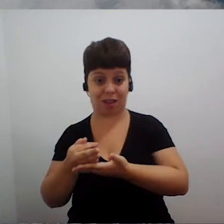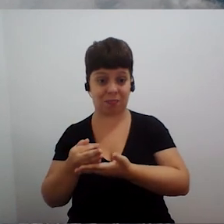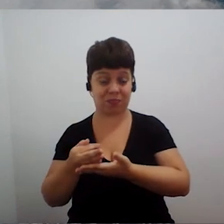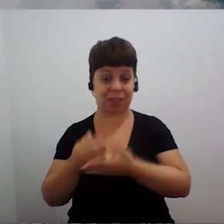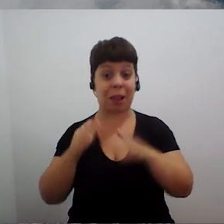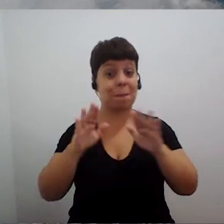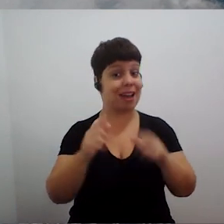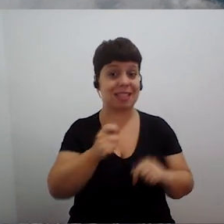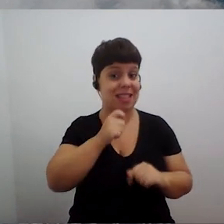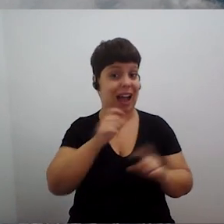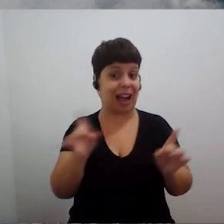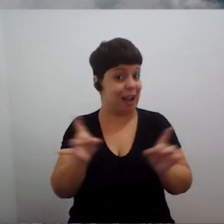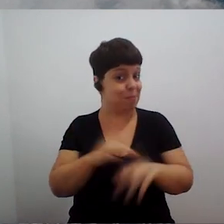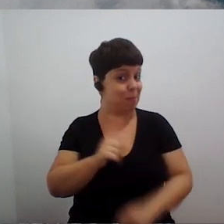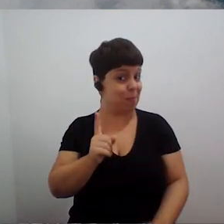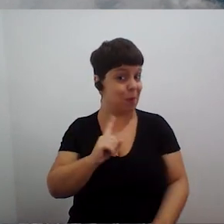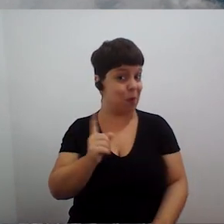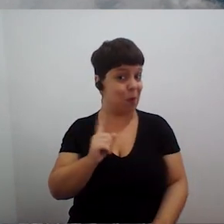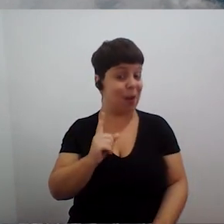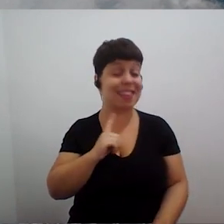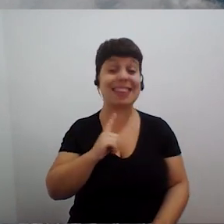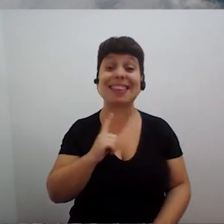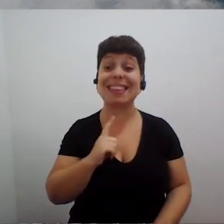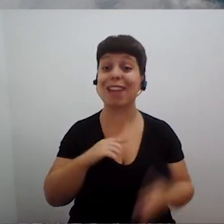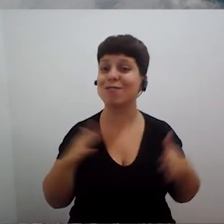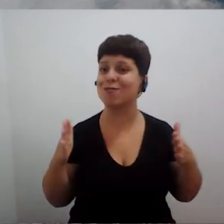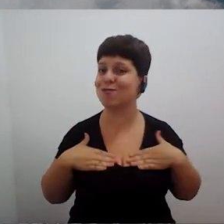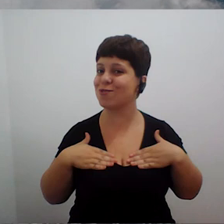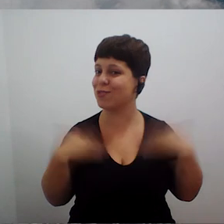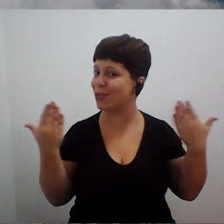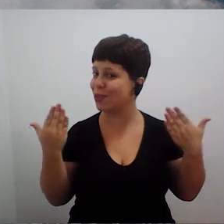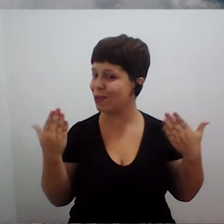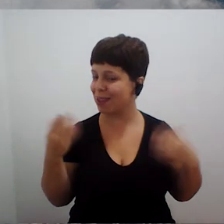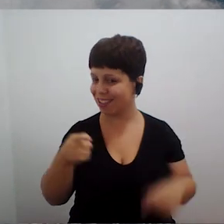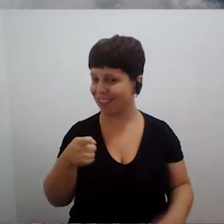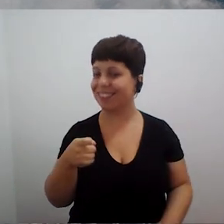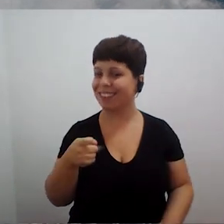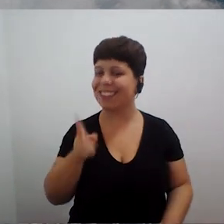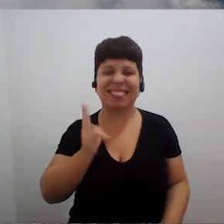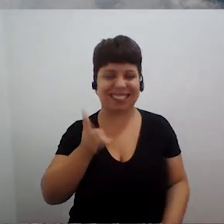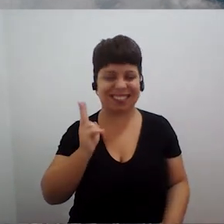mas agora ainda não acabou a gente vai ter uma uma surpresa para vocês assim